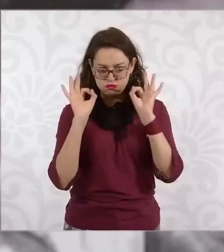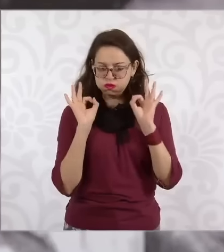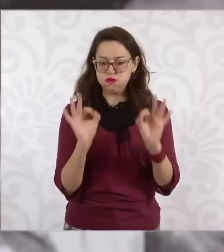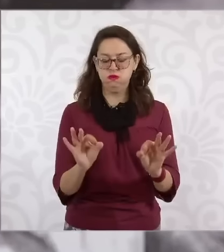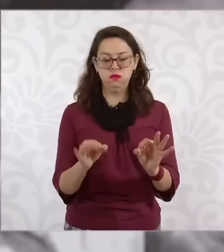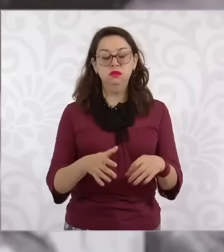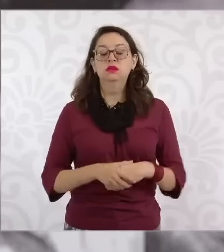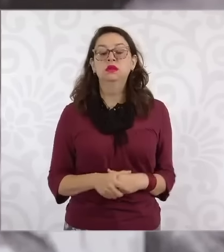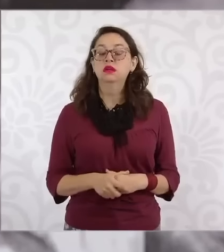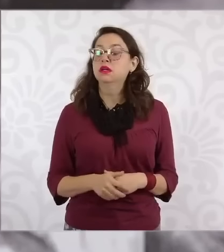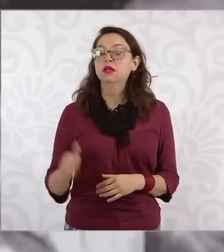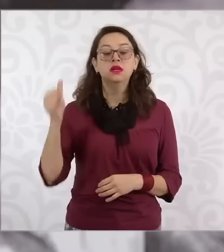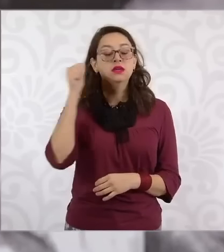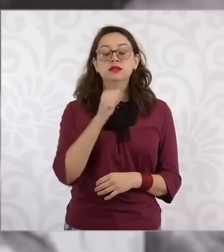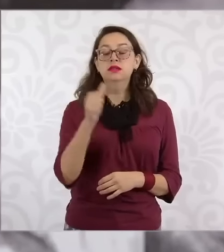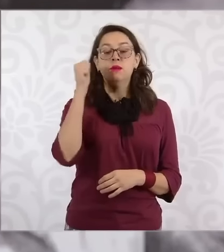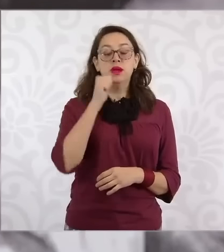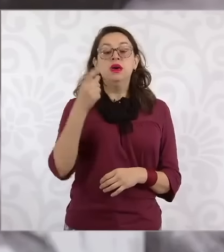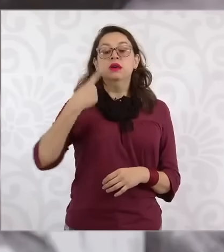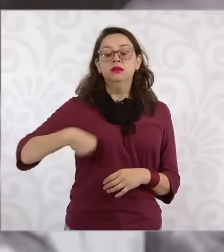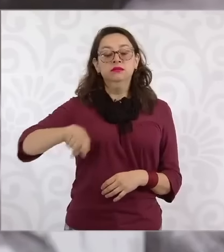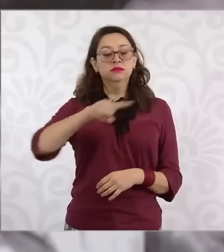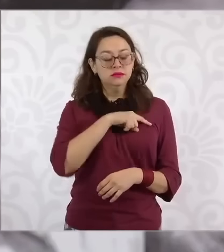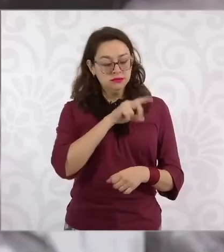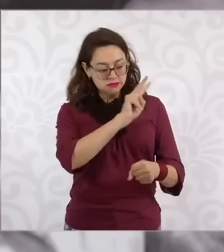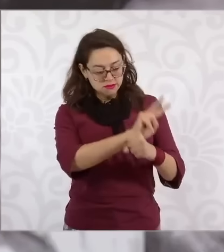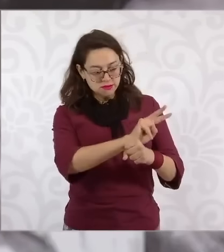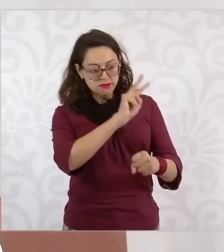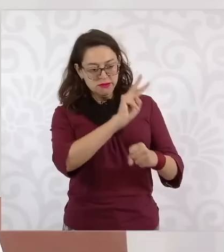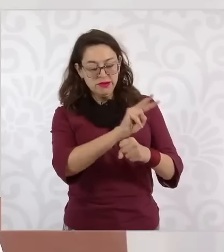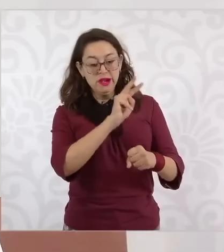en todo momento vamos air vamos a contar con un supervisor independiente para checar que